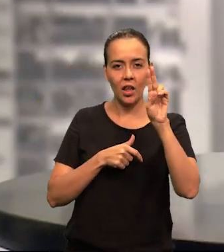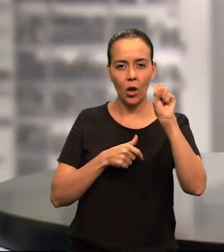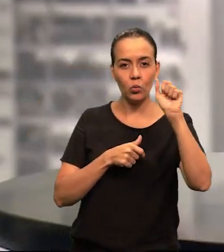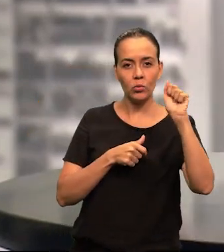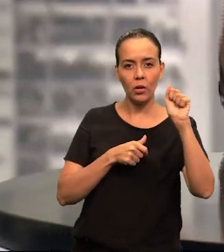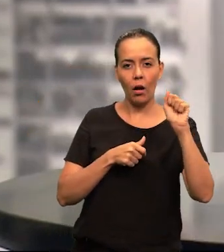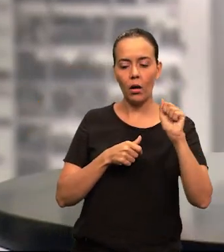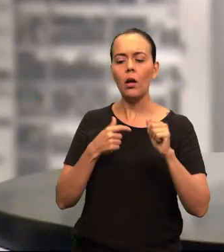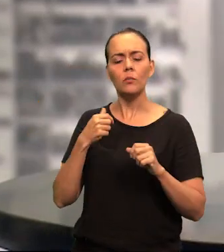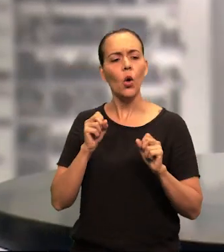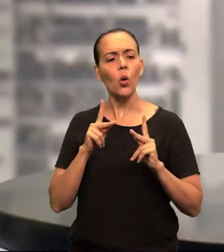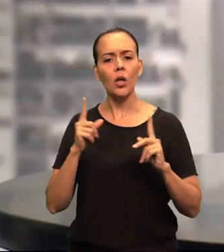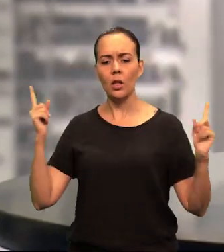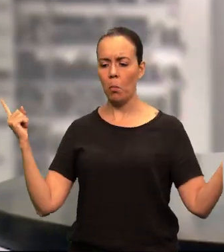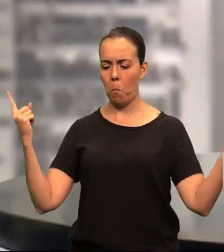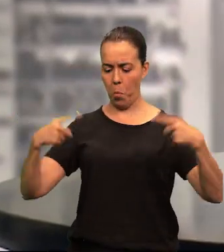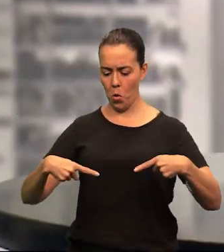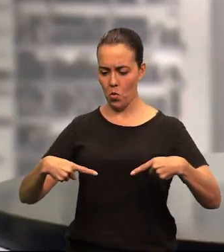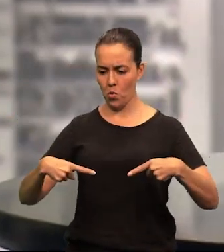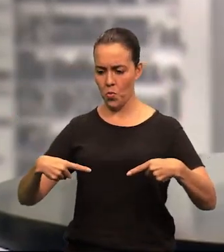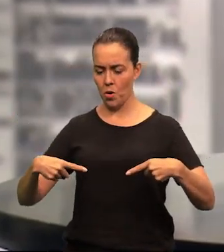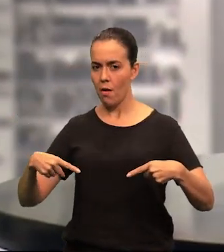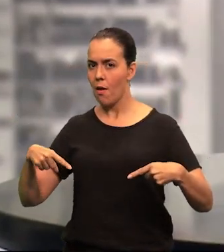e foi lá e falou: "vamos lá então, vamos ver quem tece melhor".